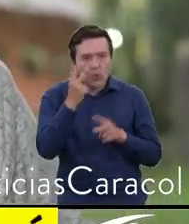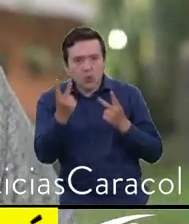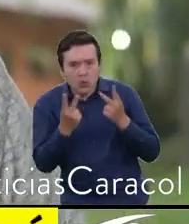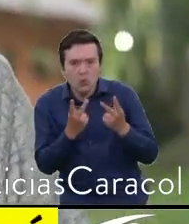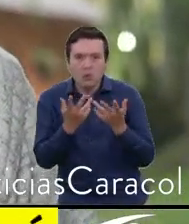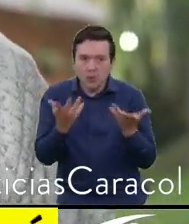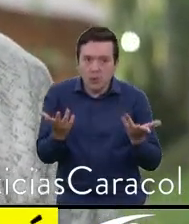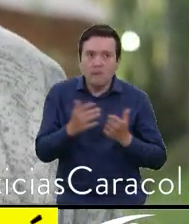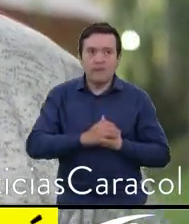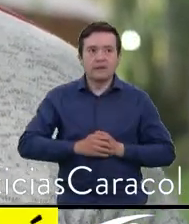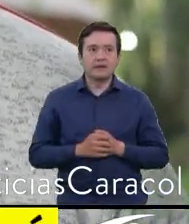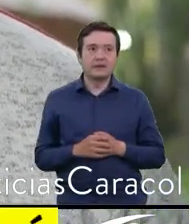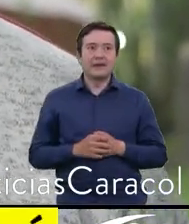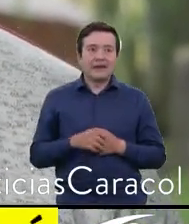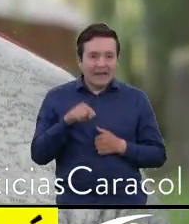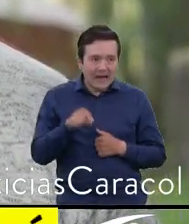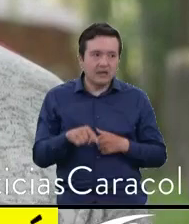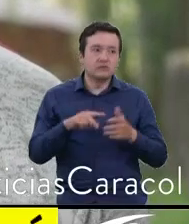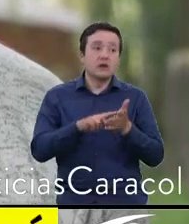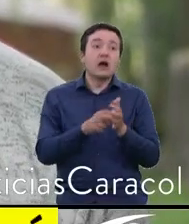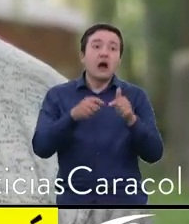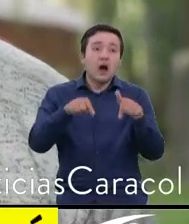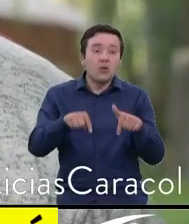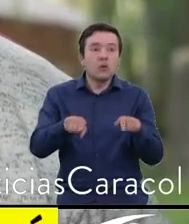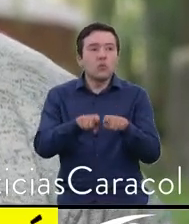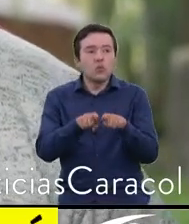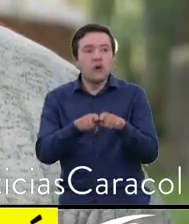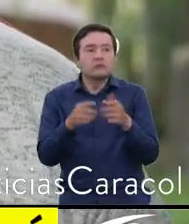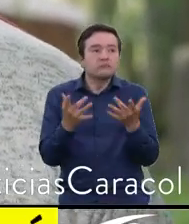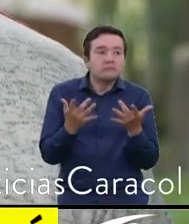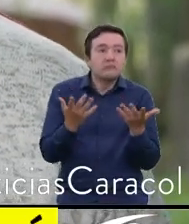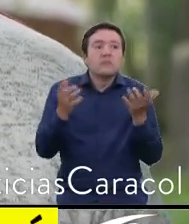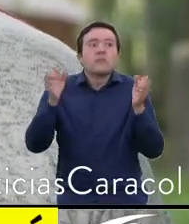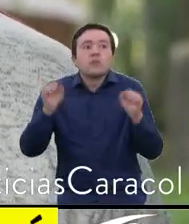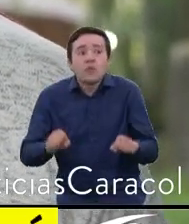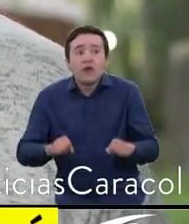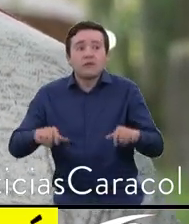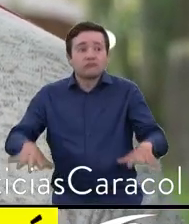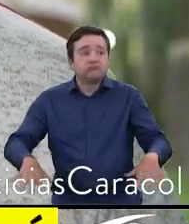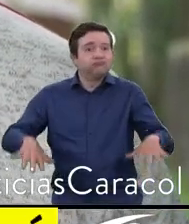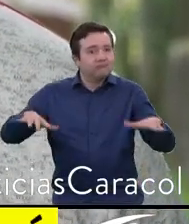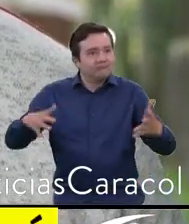que estamos viendo en la amiga brinda son cosas que no hemos